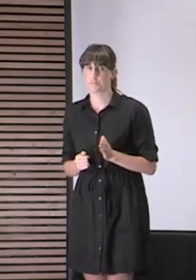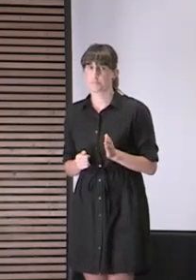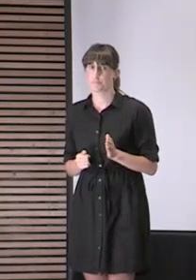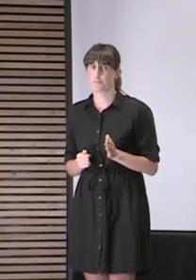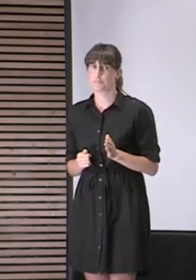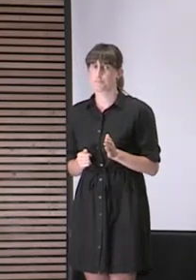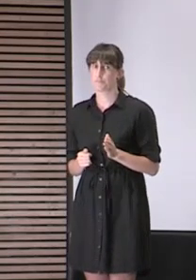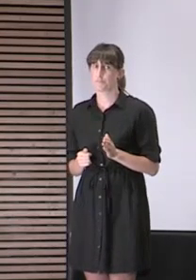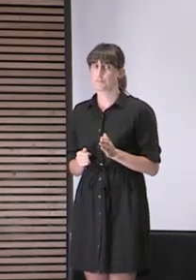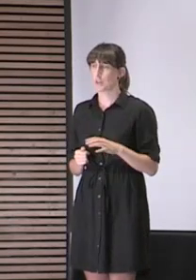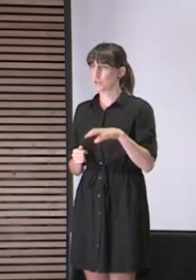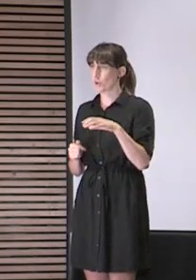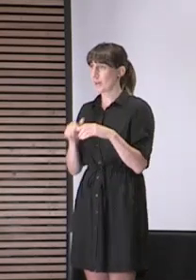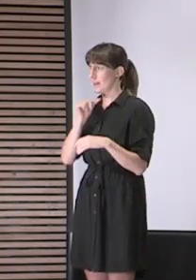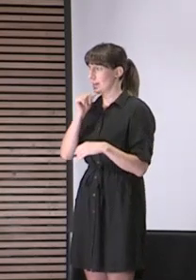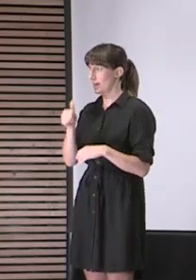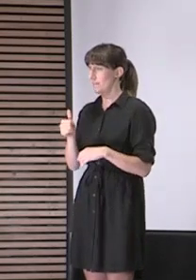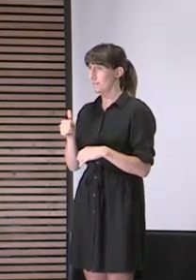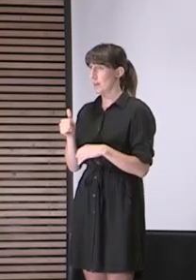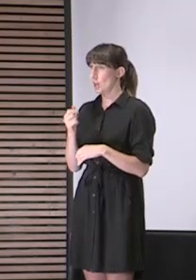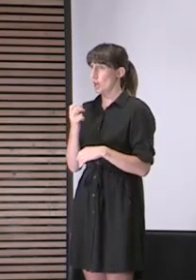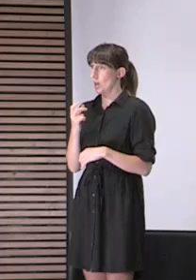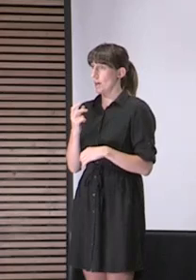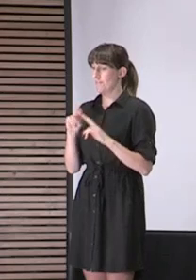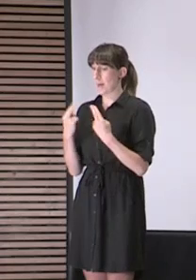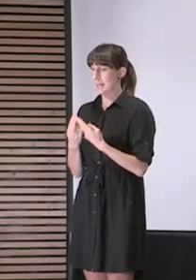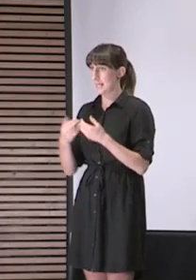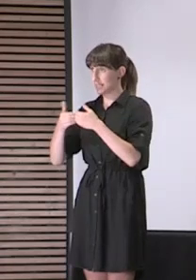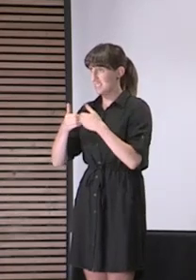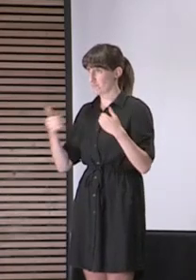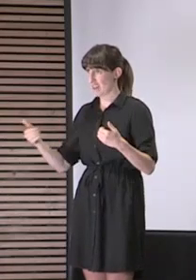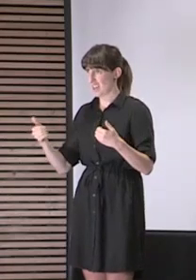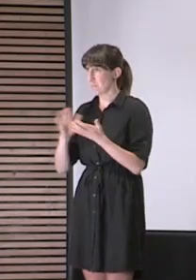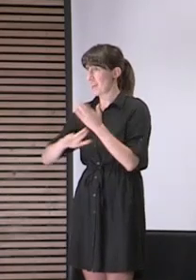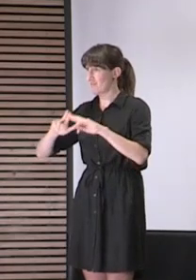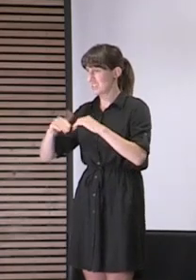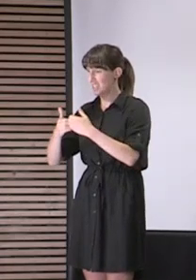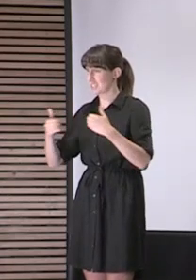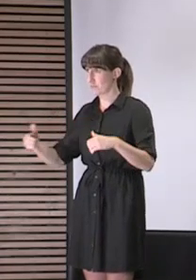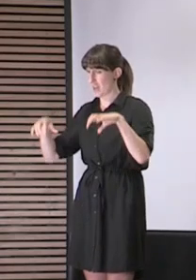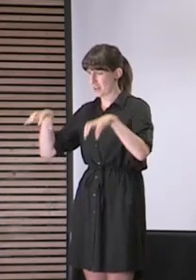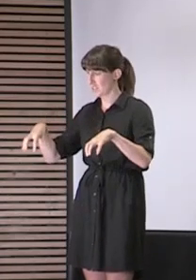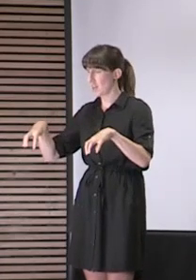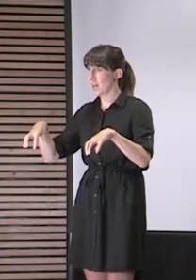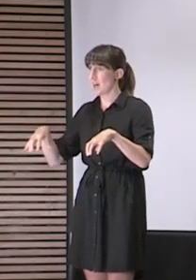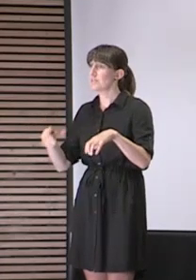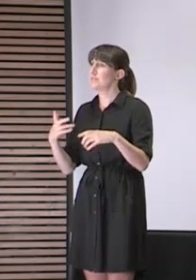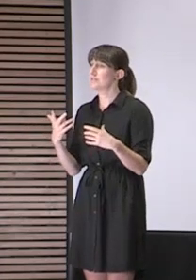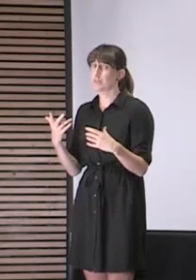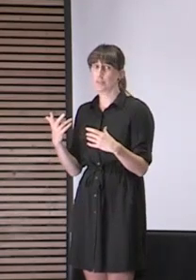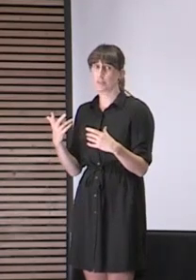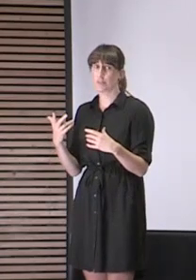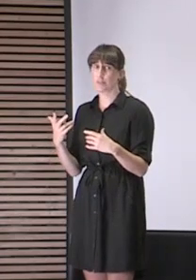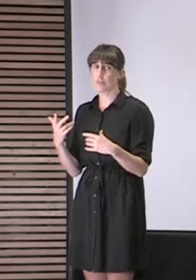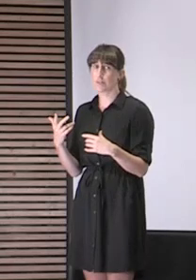días de la semana. Pero algunas